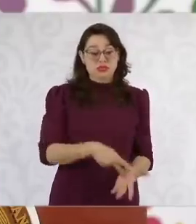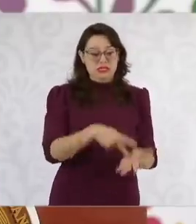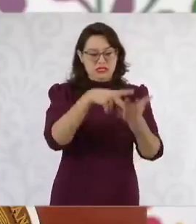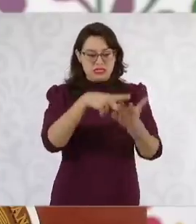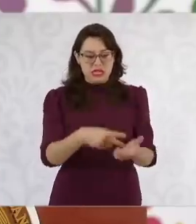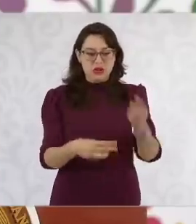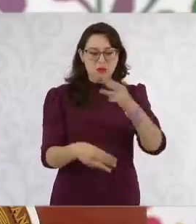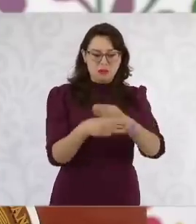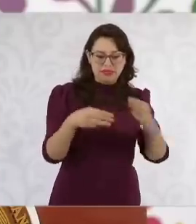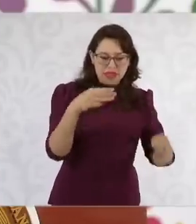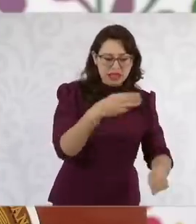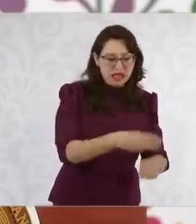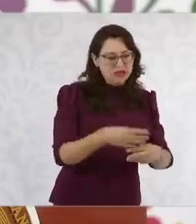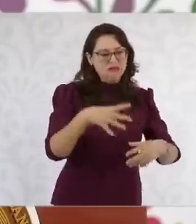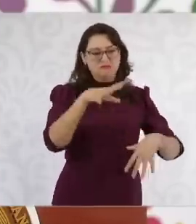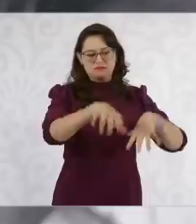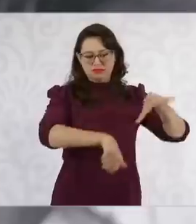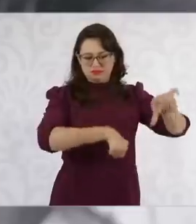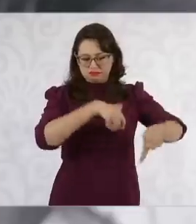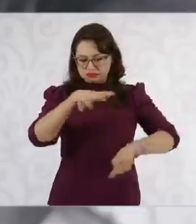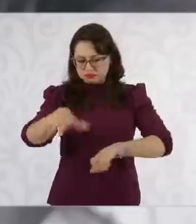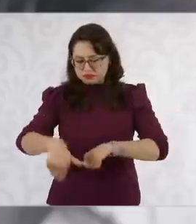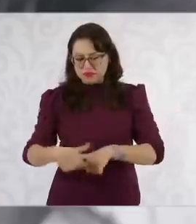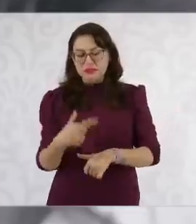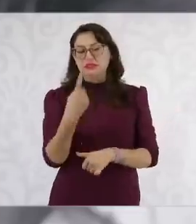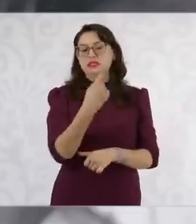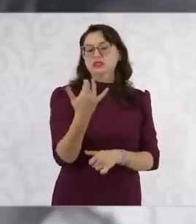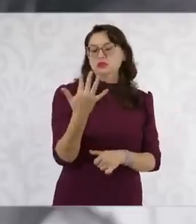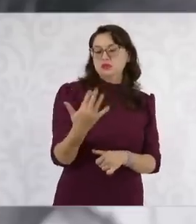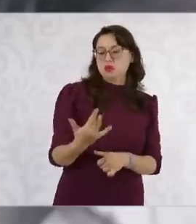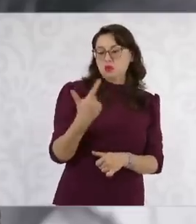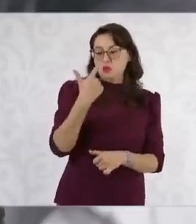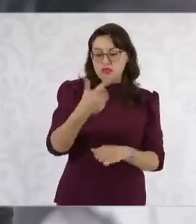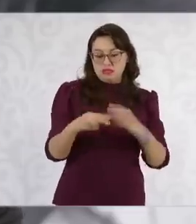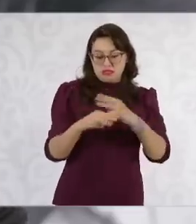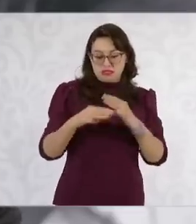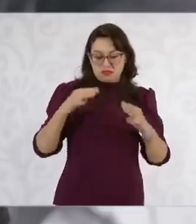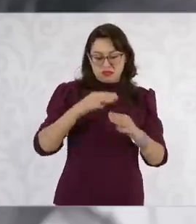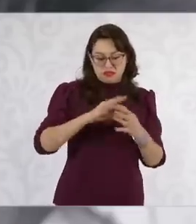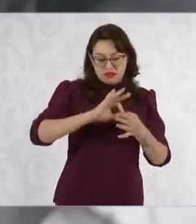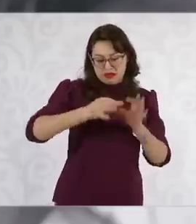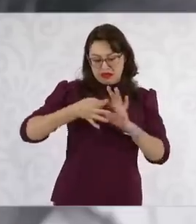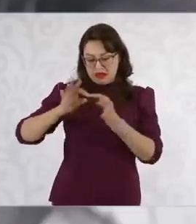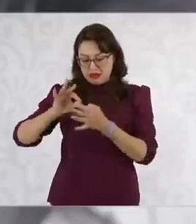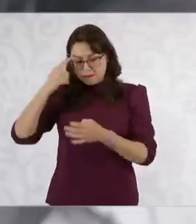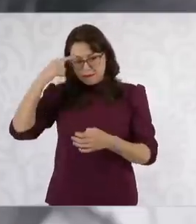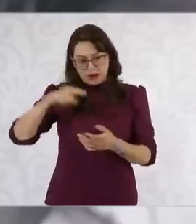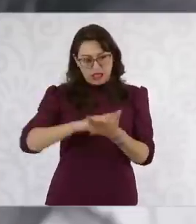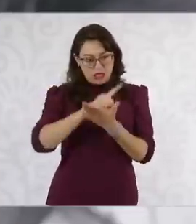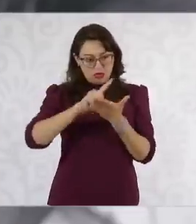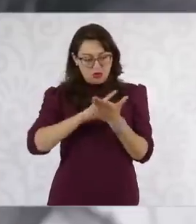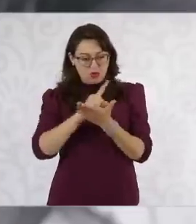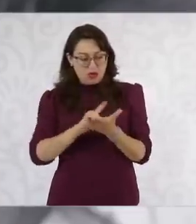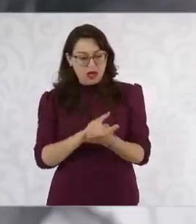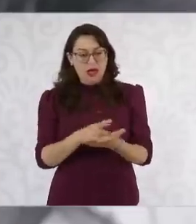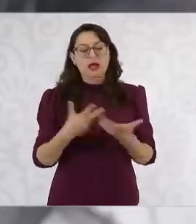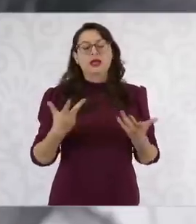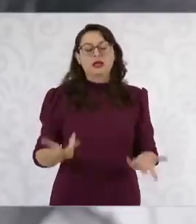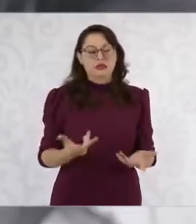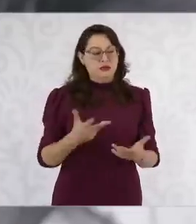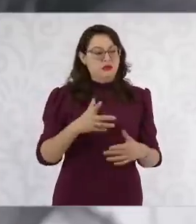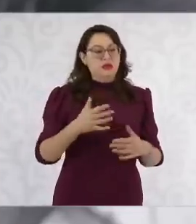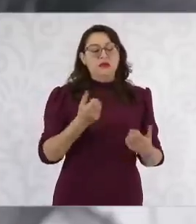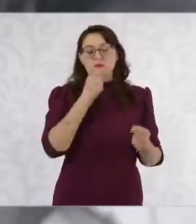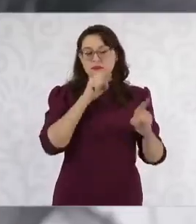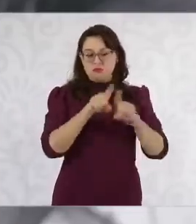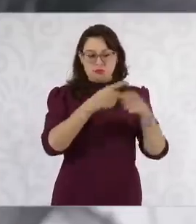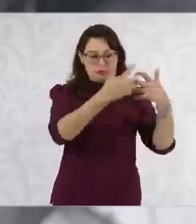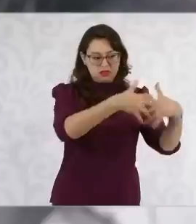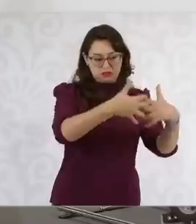sustancias químicas 157 reactores de síntesis orgánica 62 condensadores y 56 destiladores la